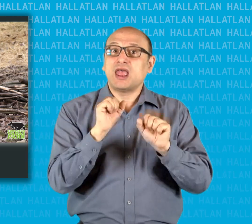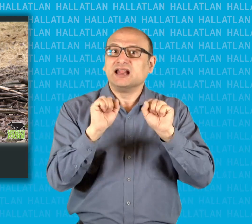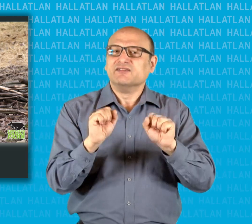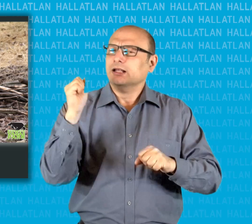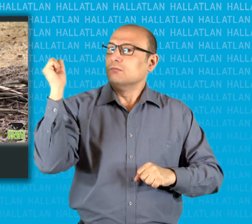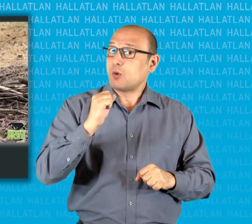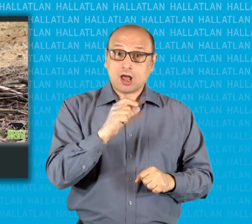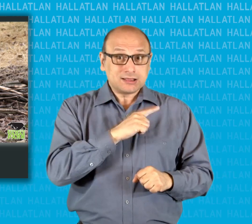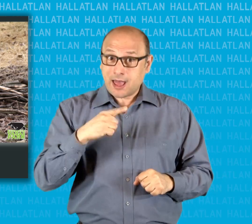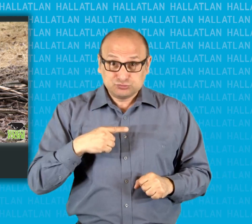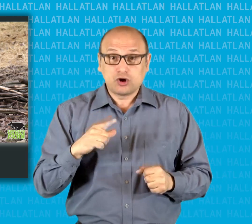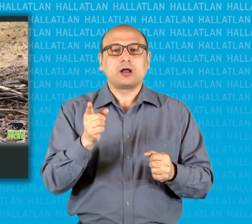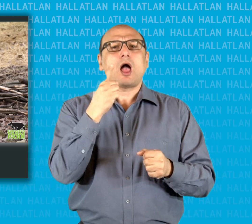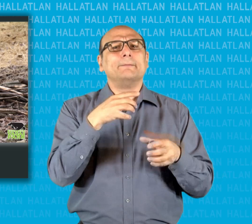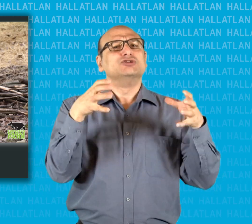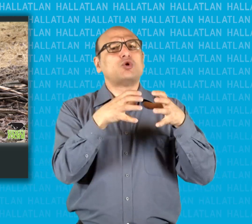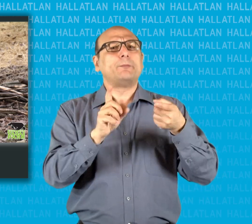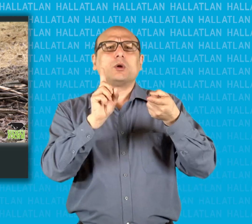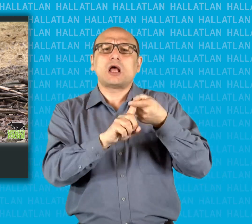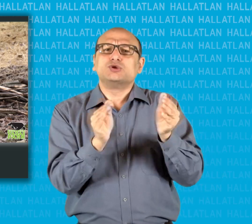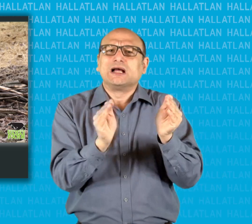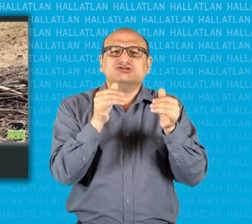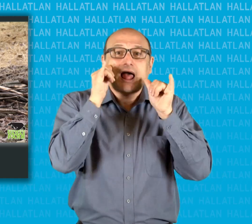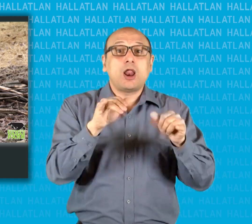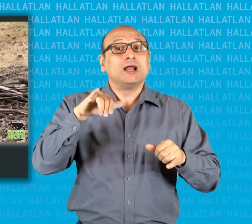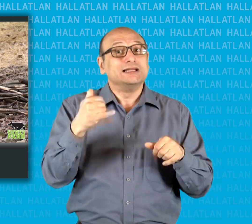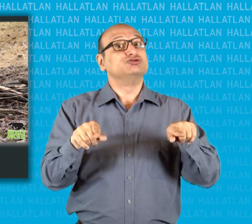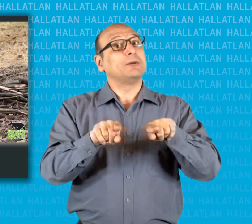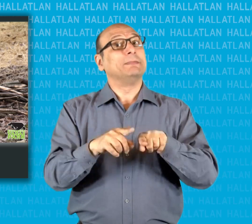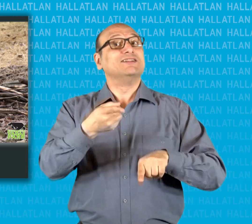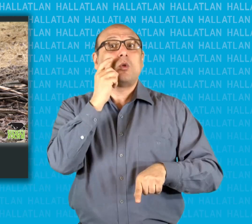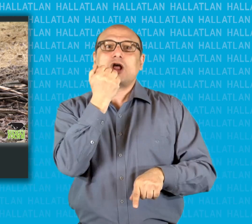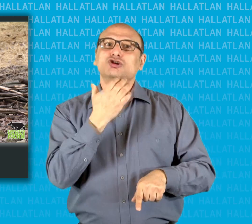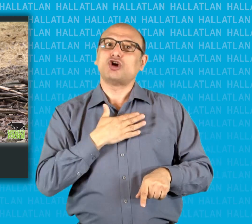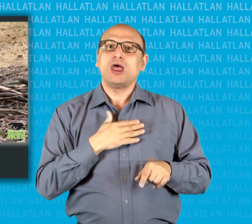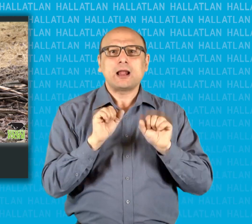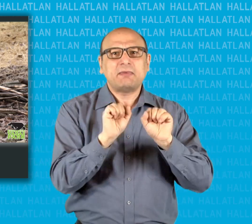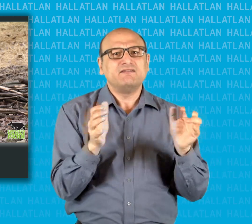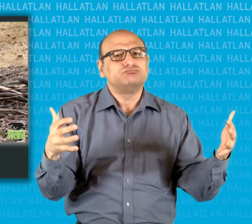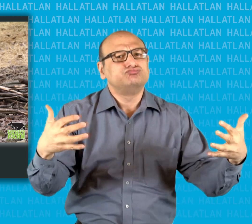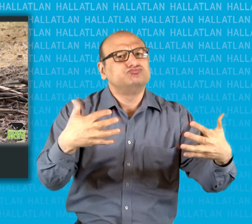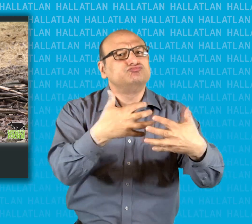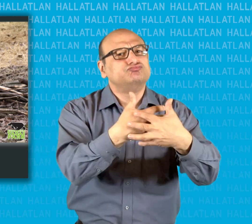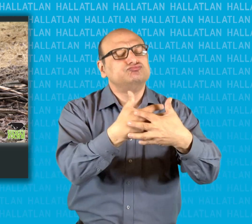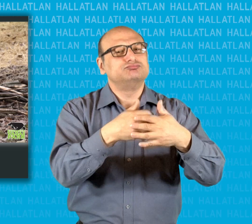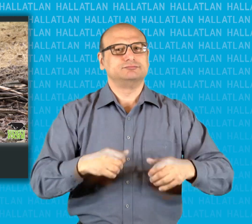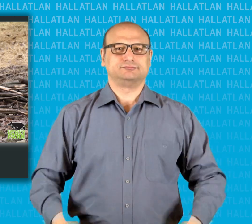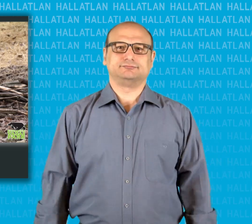az anyajuh nemcsak saját bárányát, de a csoporthoz tartozó összes kicsit sajátjaként védelmezi.